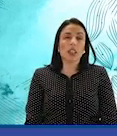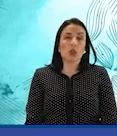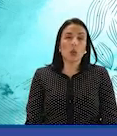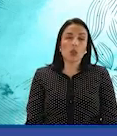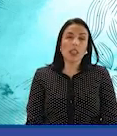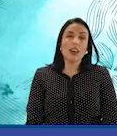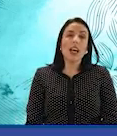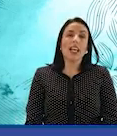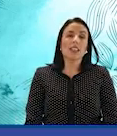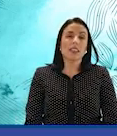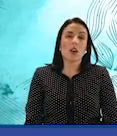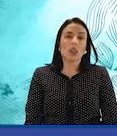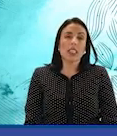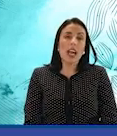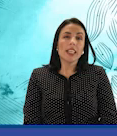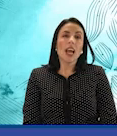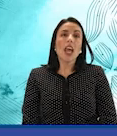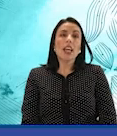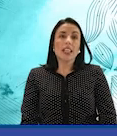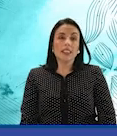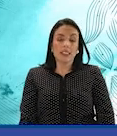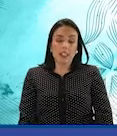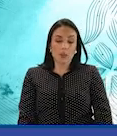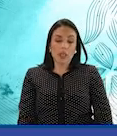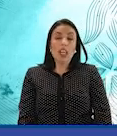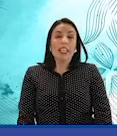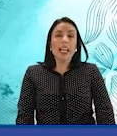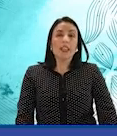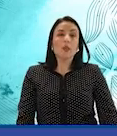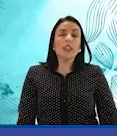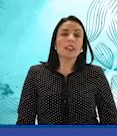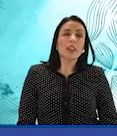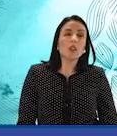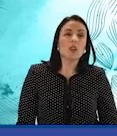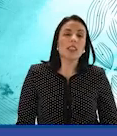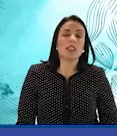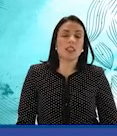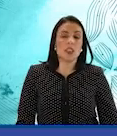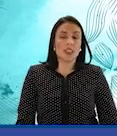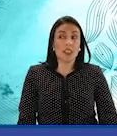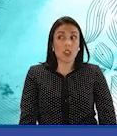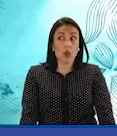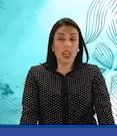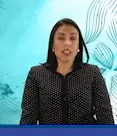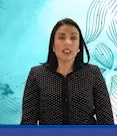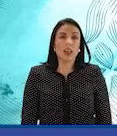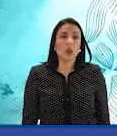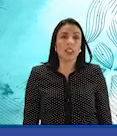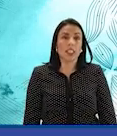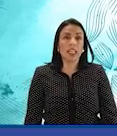exclusiva extraordinaria y en setiembre, y aquí me detengo con la sesión extraordinaria.